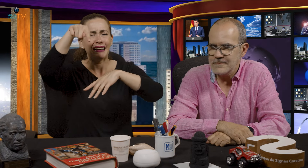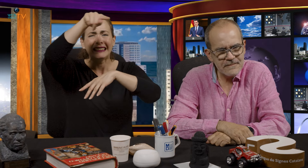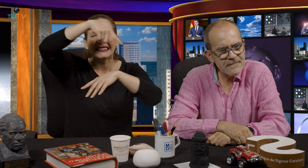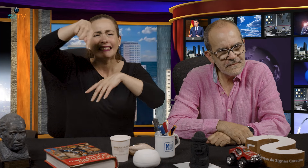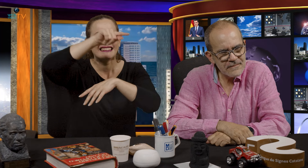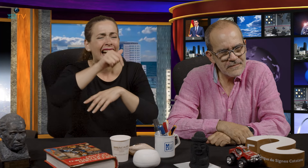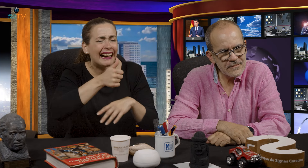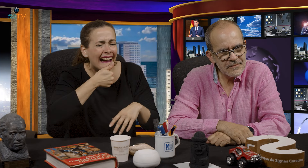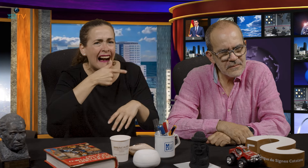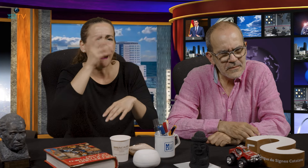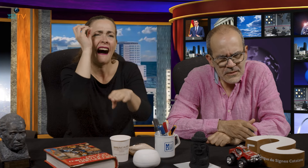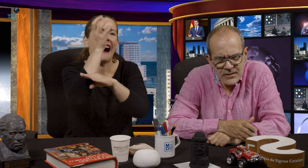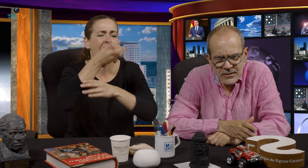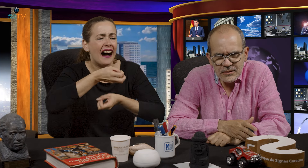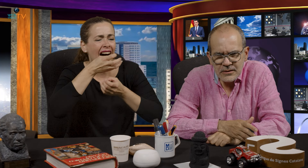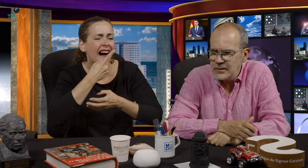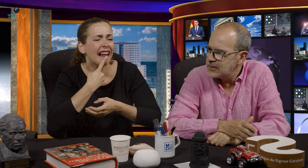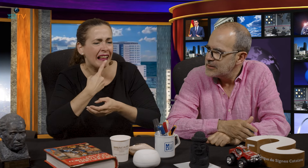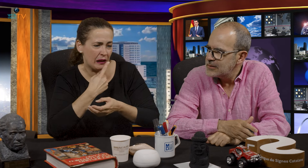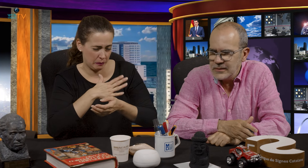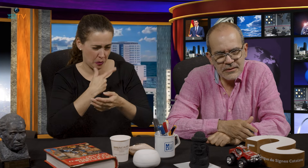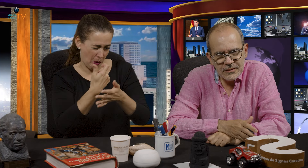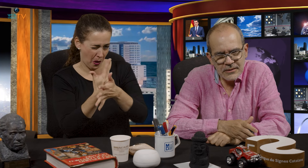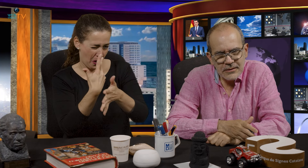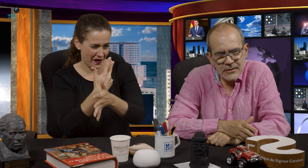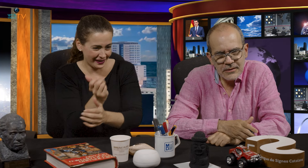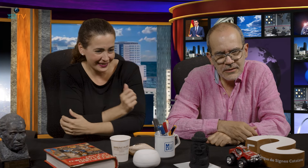¿Quién había allí? ¿Qué decían? ¿Puedes explicármelo?